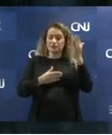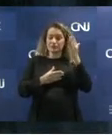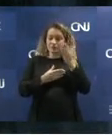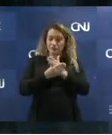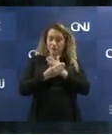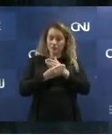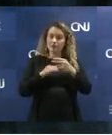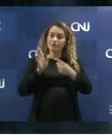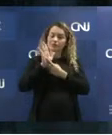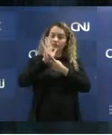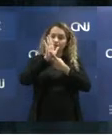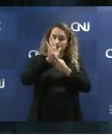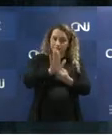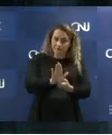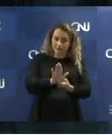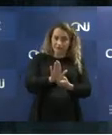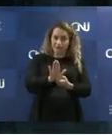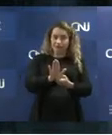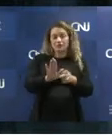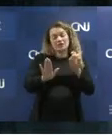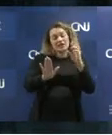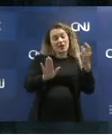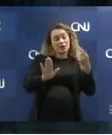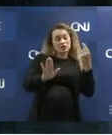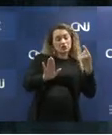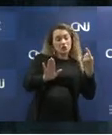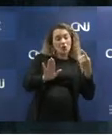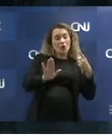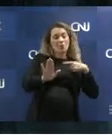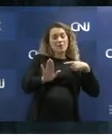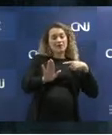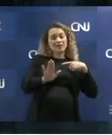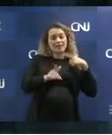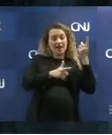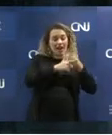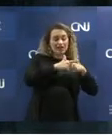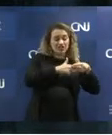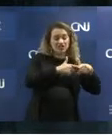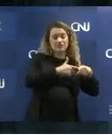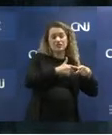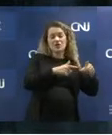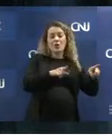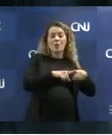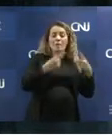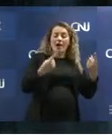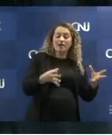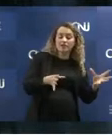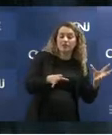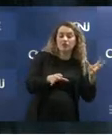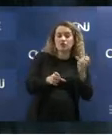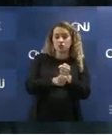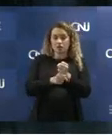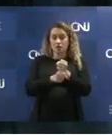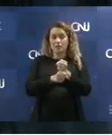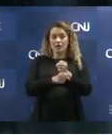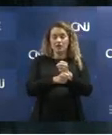aqui, não mais para ratificação da liminar e sim para julgamento de mérito e no mérito, conforme voto que já foi disponibilizado.